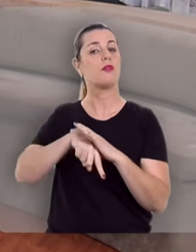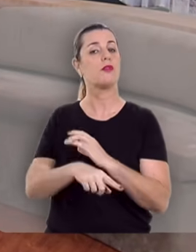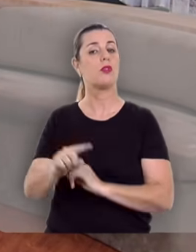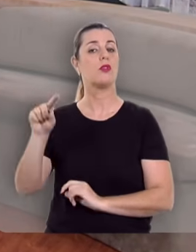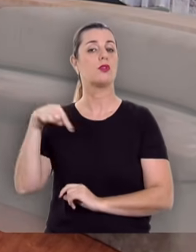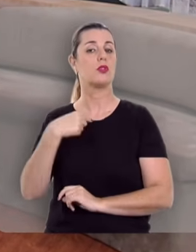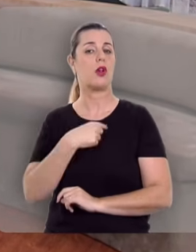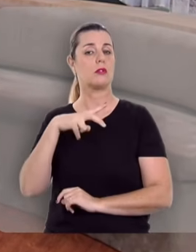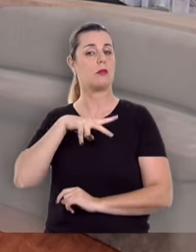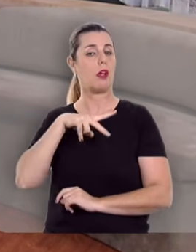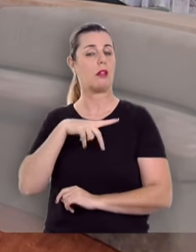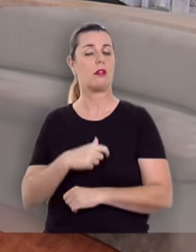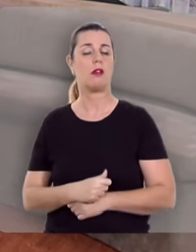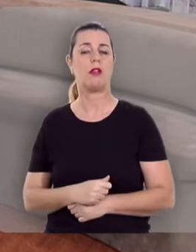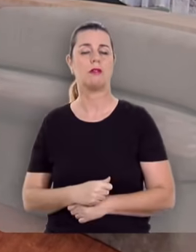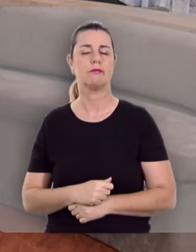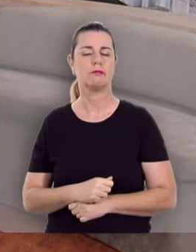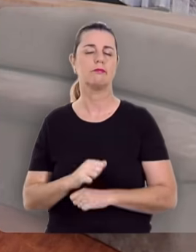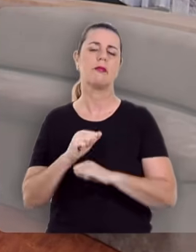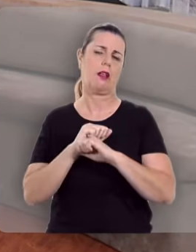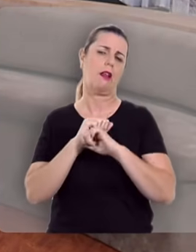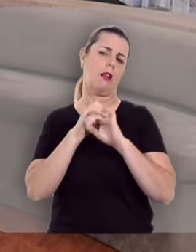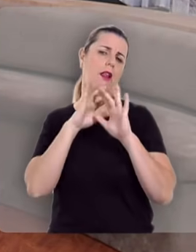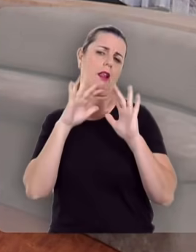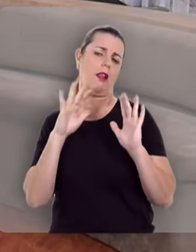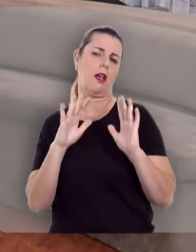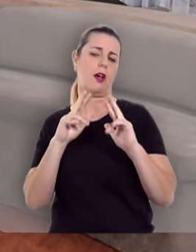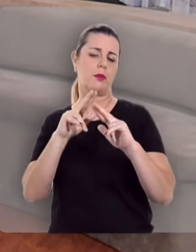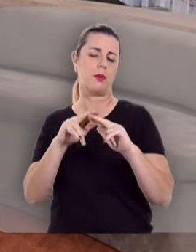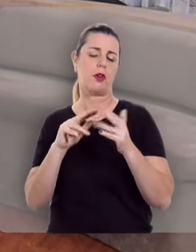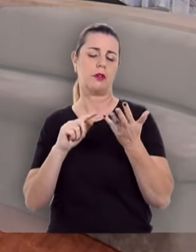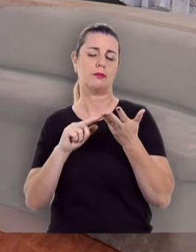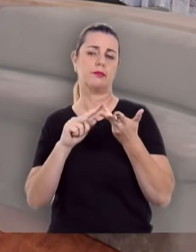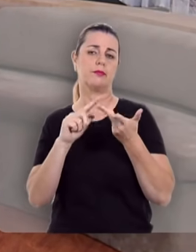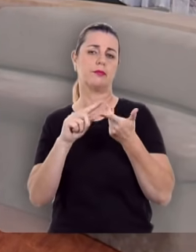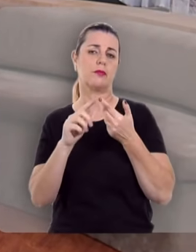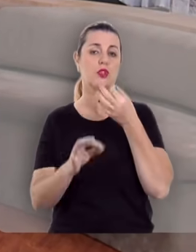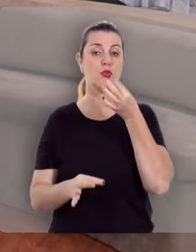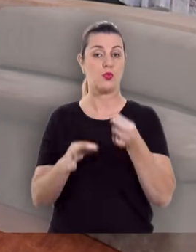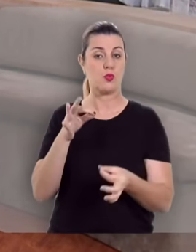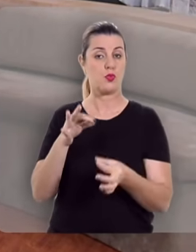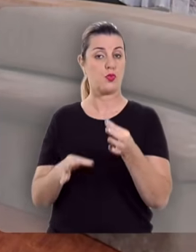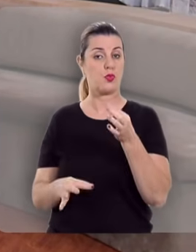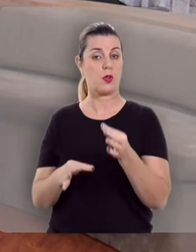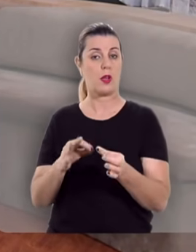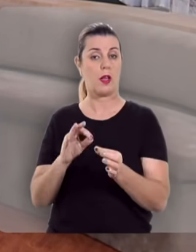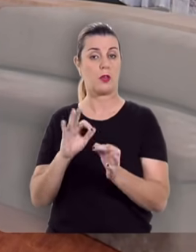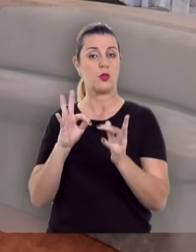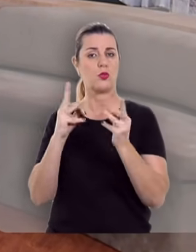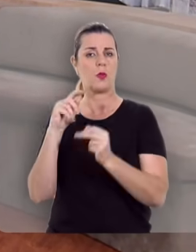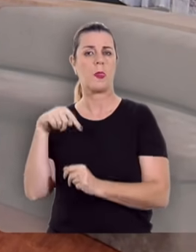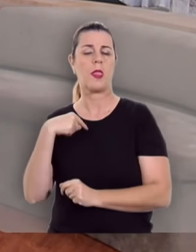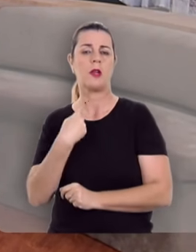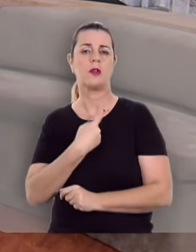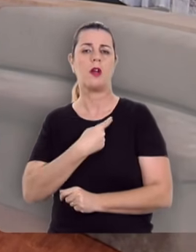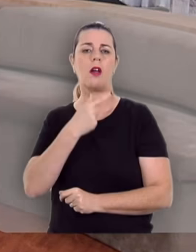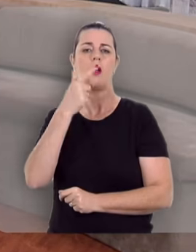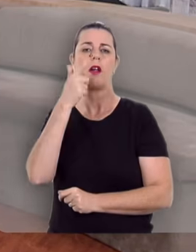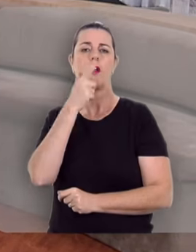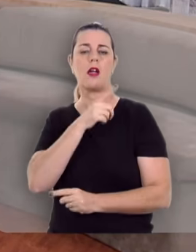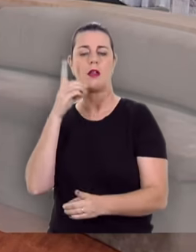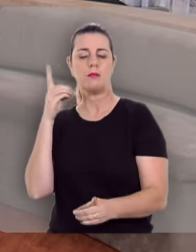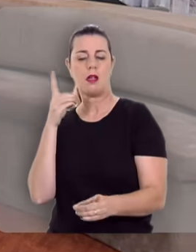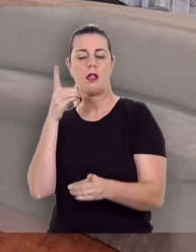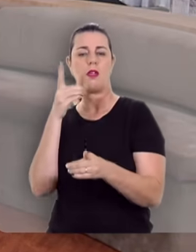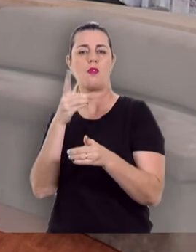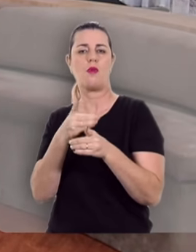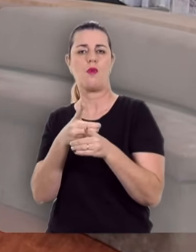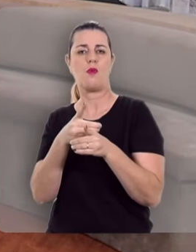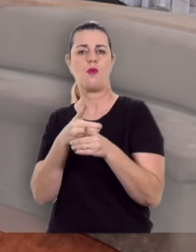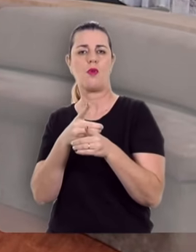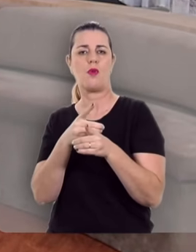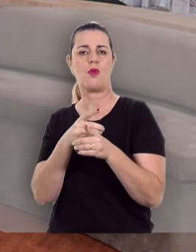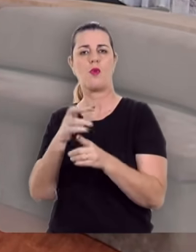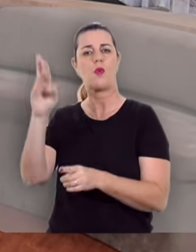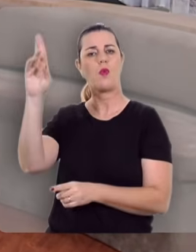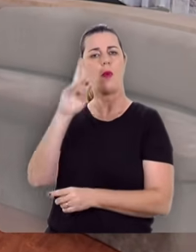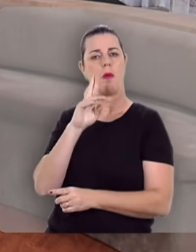E é claro que por esse esquisitos do julgamento todos nós seremos encontrados culpados